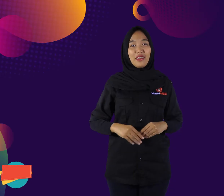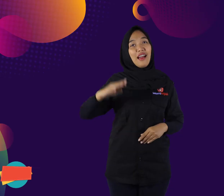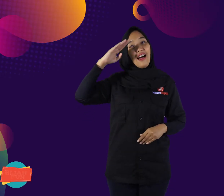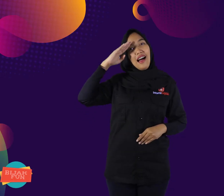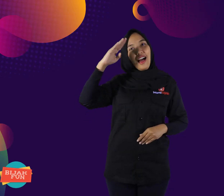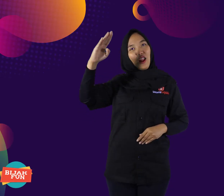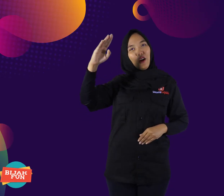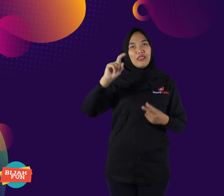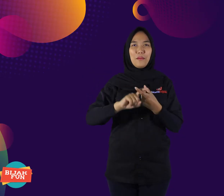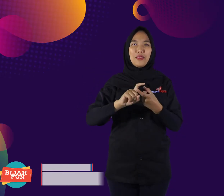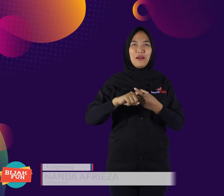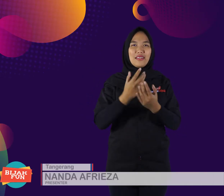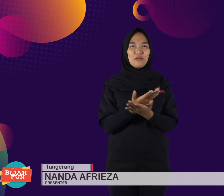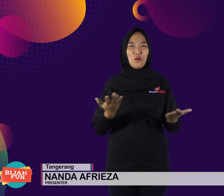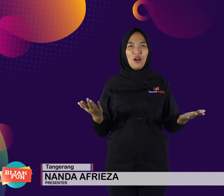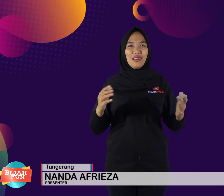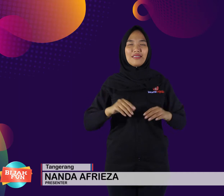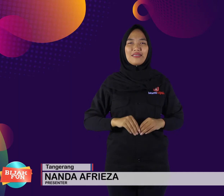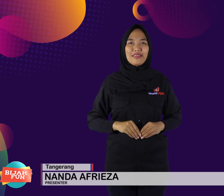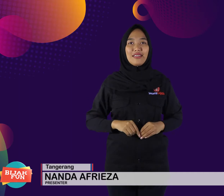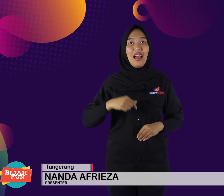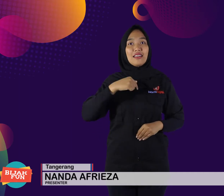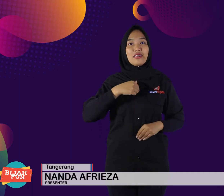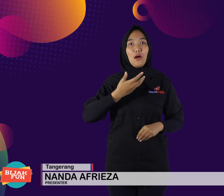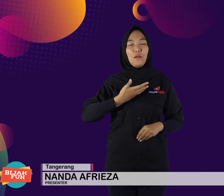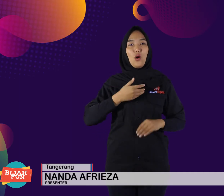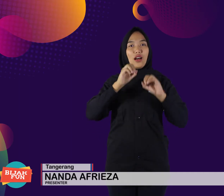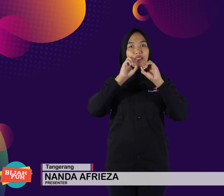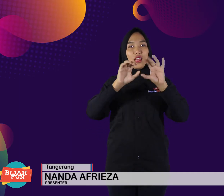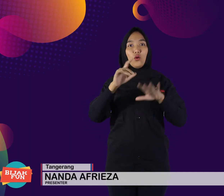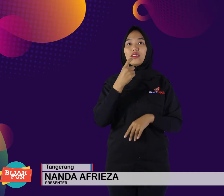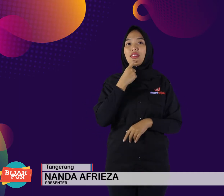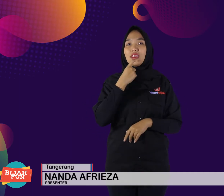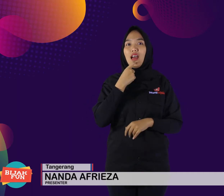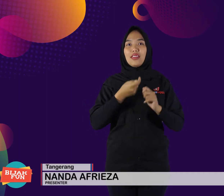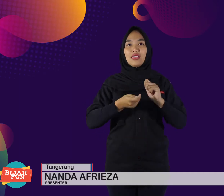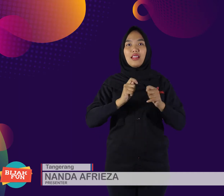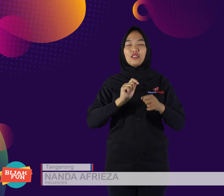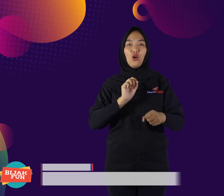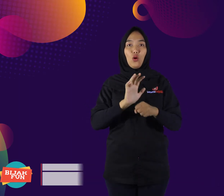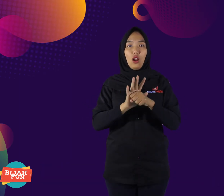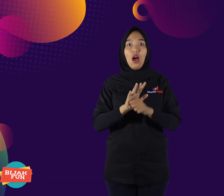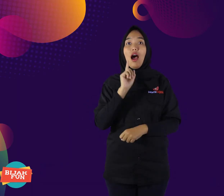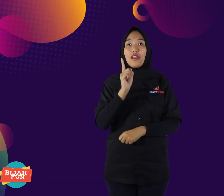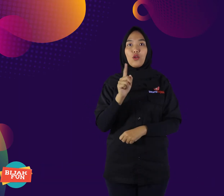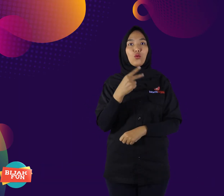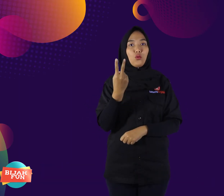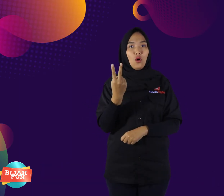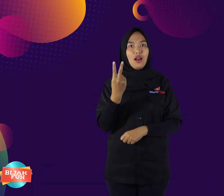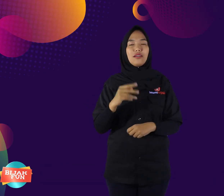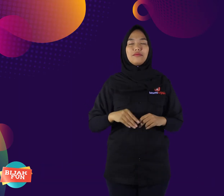Halo teman-teman semua, saya mau beritahu tes corona ada 2 macam.